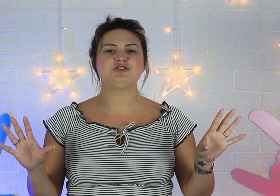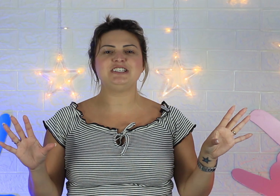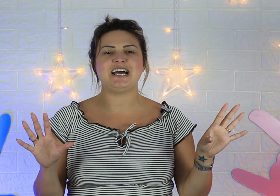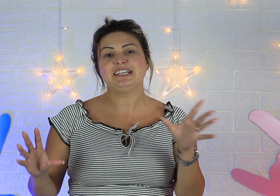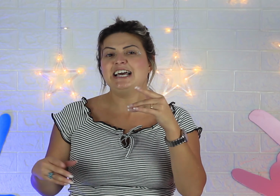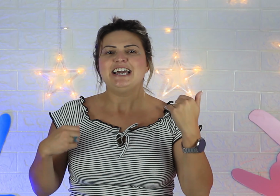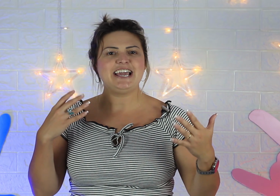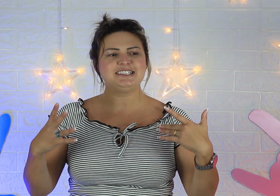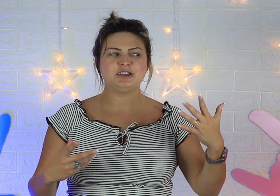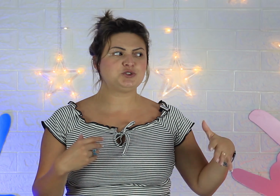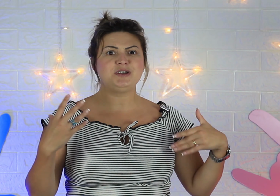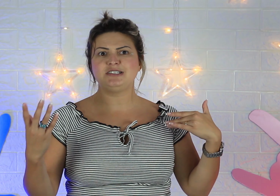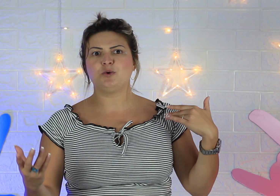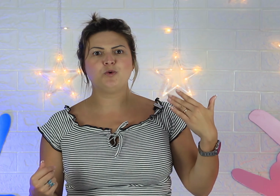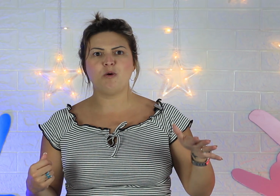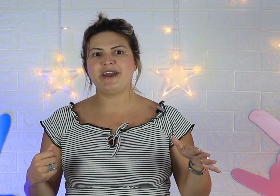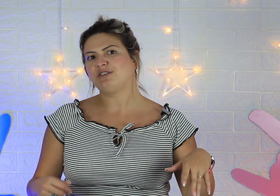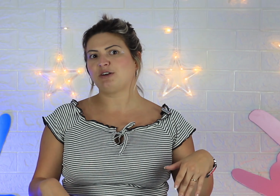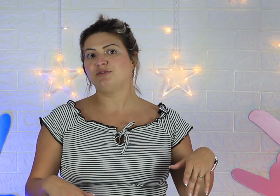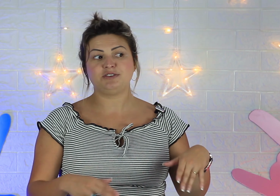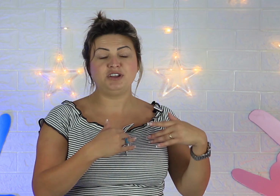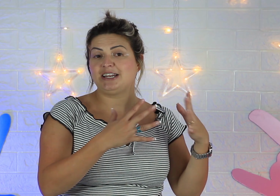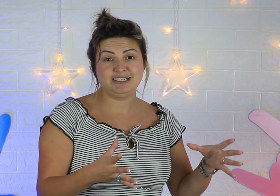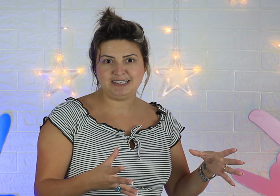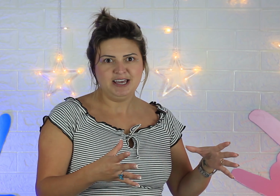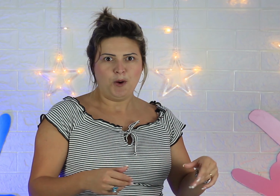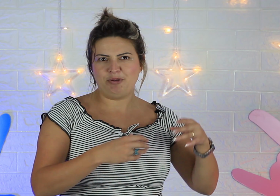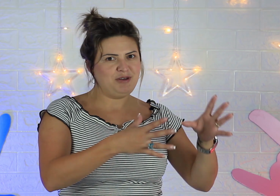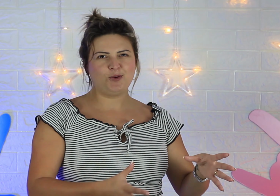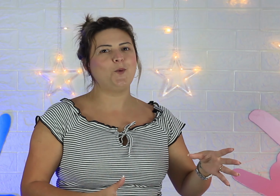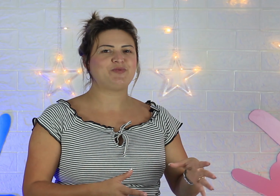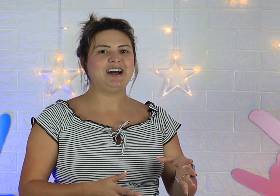sempre vai ser utilizada em instalações Em algum momento até quando você for agradecer um primeiro